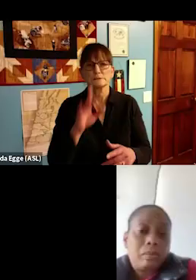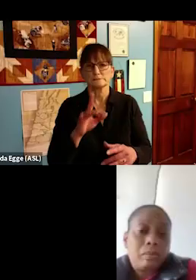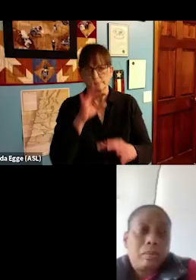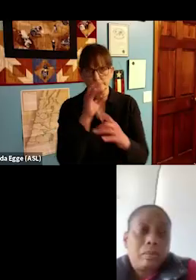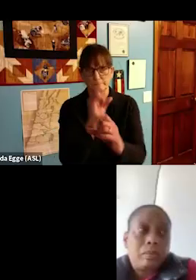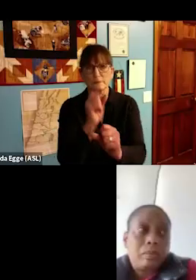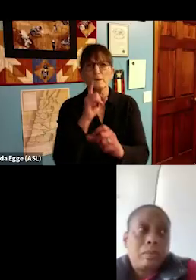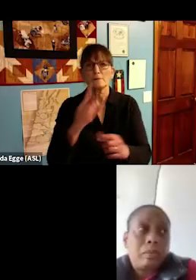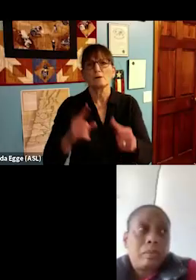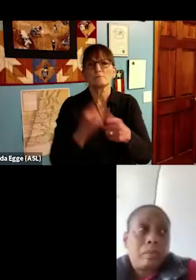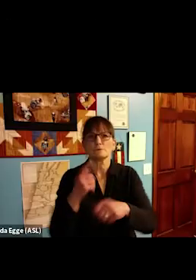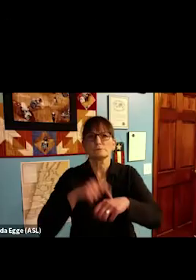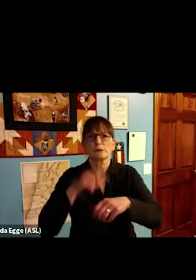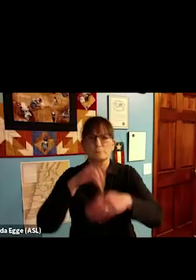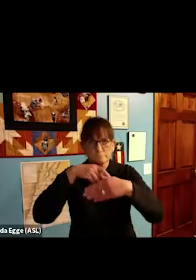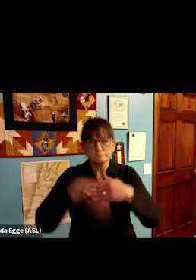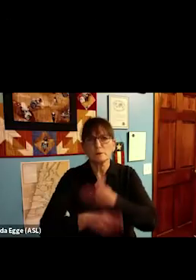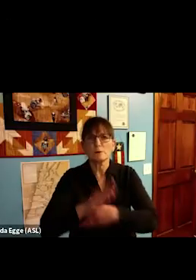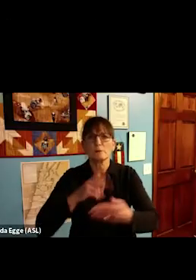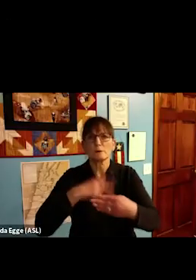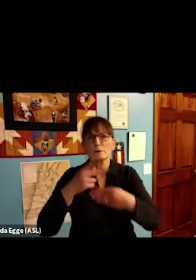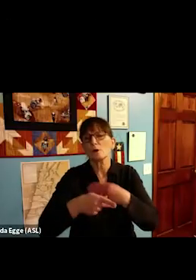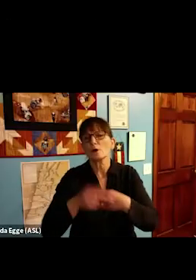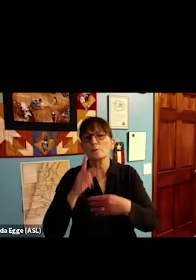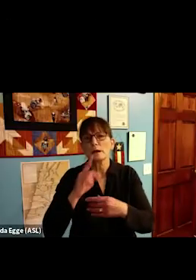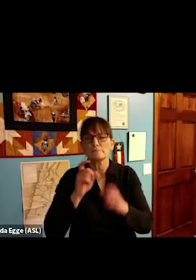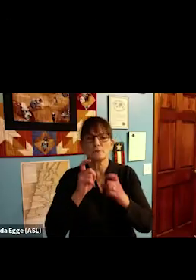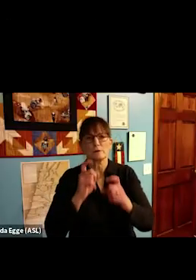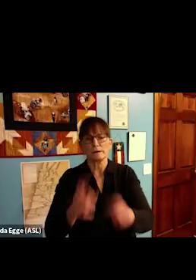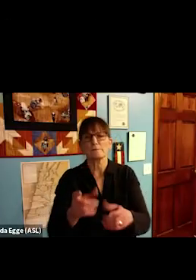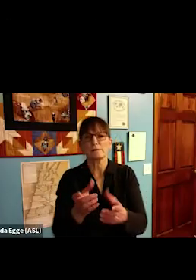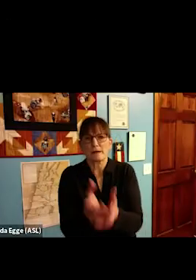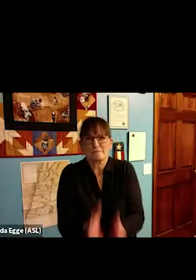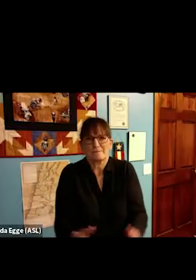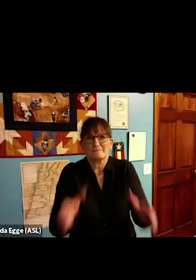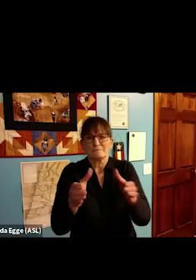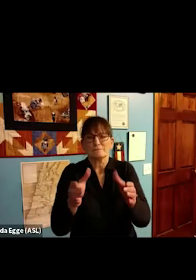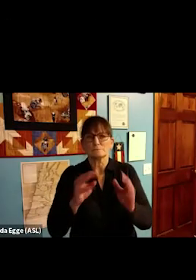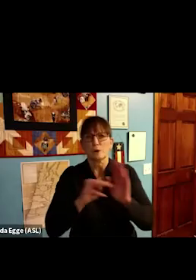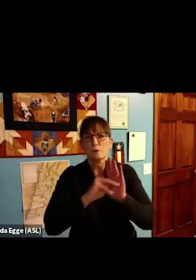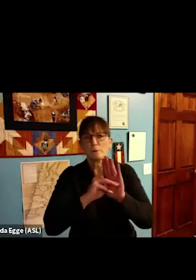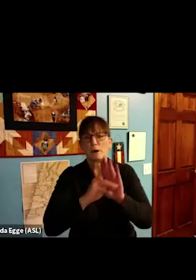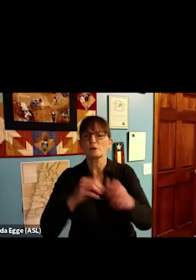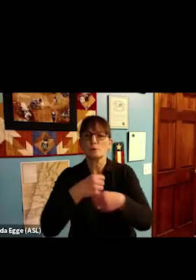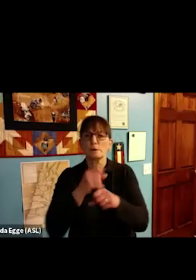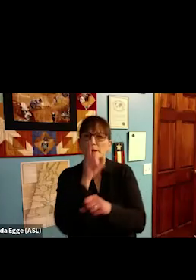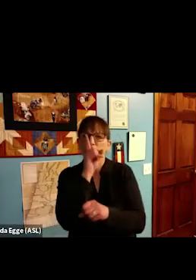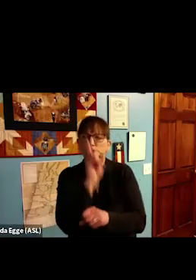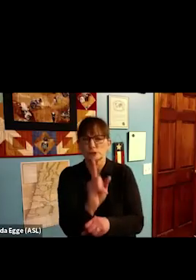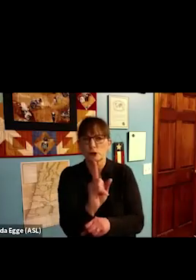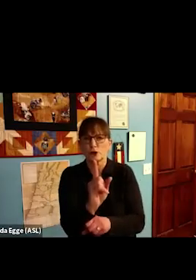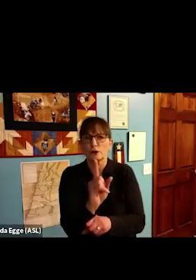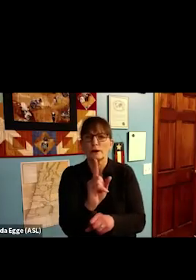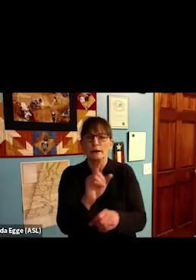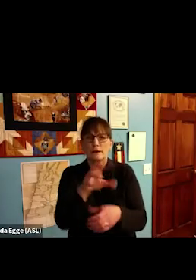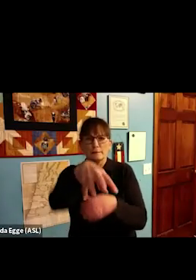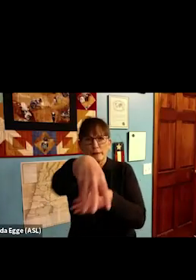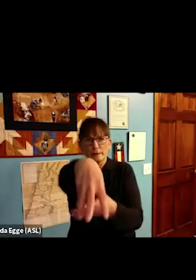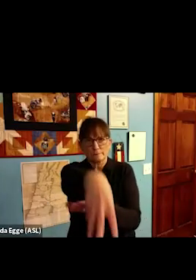porque nos dará acceso a una gran cantidad de diferentes información y registros que la Seguridad Social tiene.